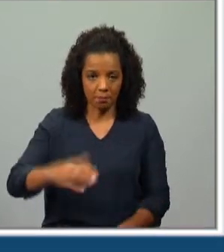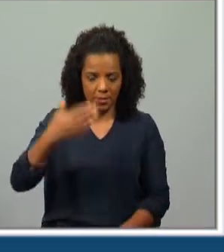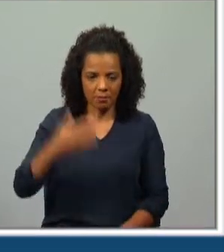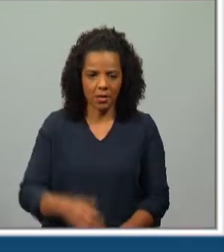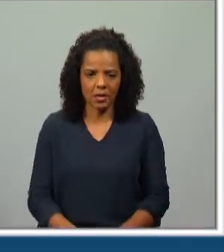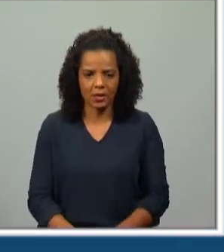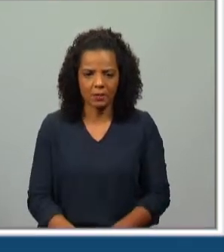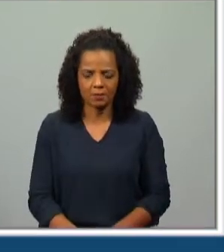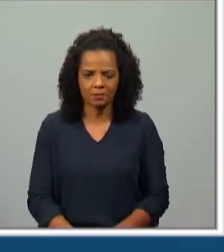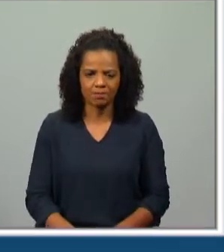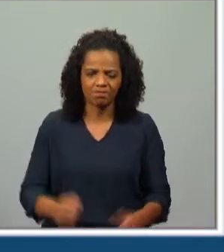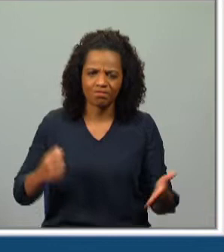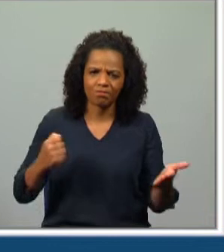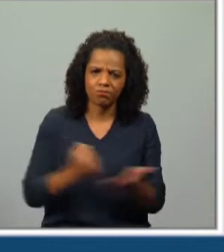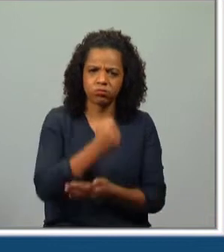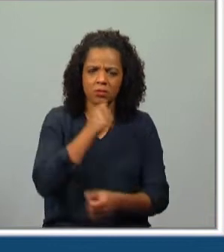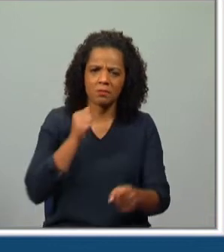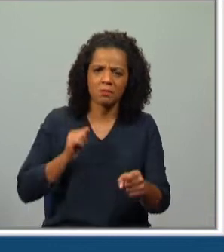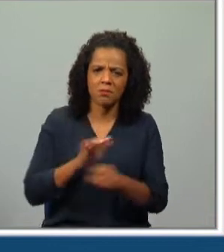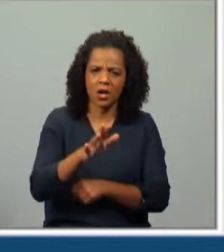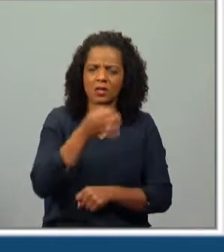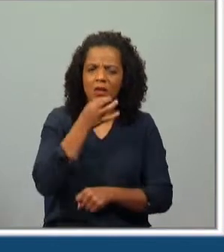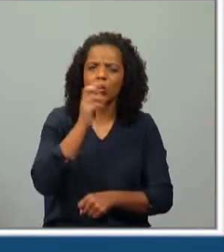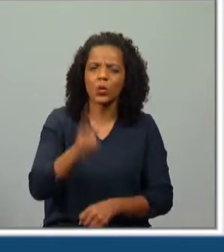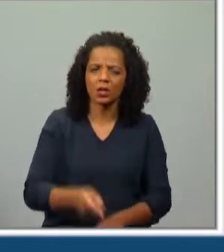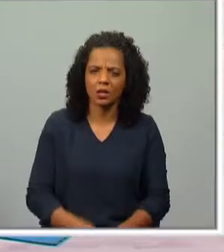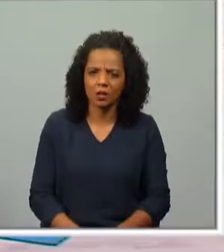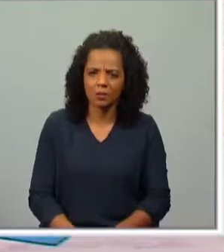Maldição dos Mares é que ela diz respeito 海洋的詛咒是她所說的尊重